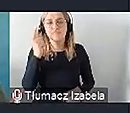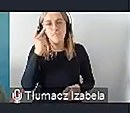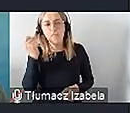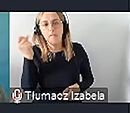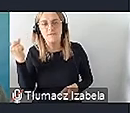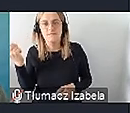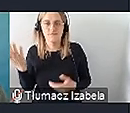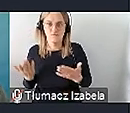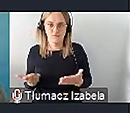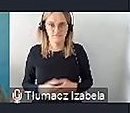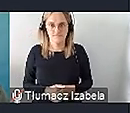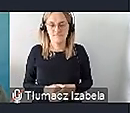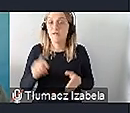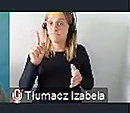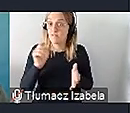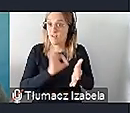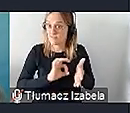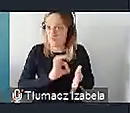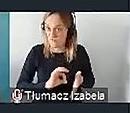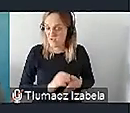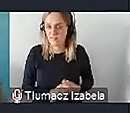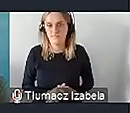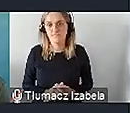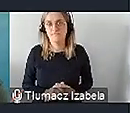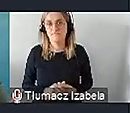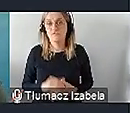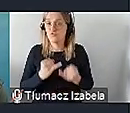Bo jeżeli chodzi o rysowanie, to...